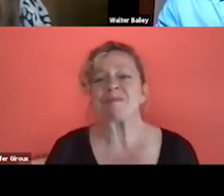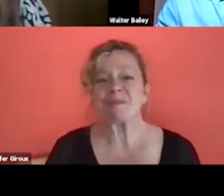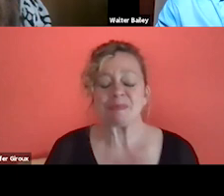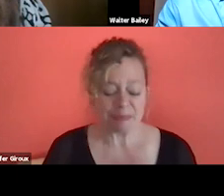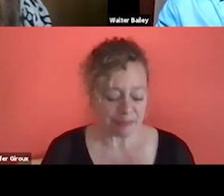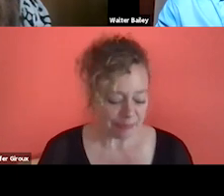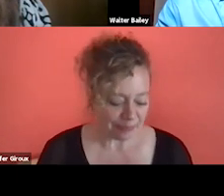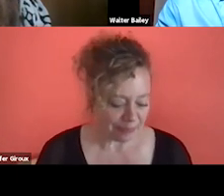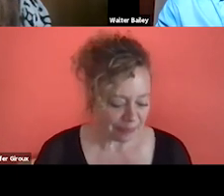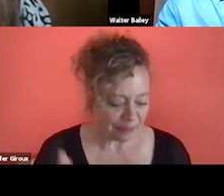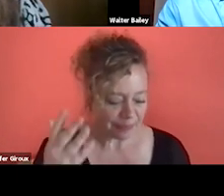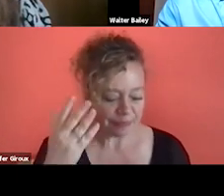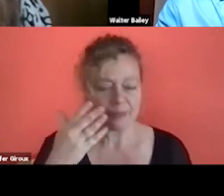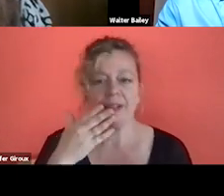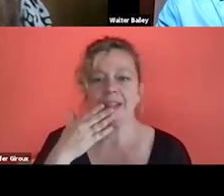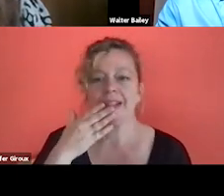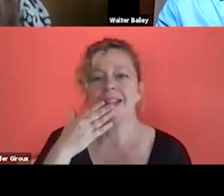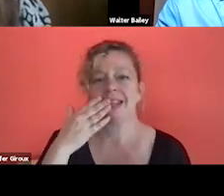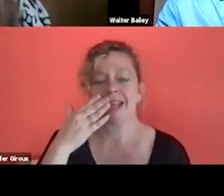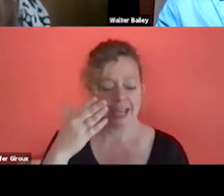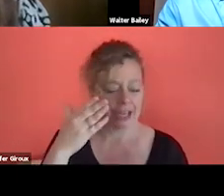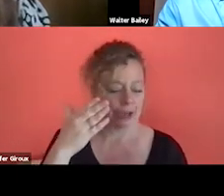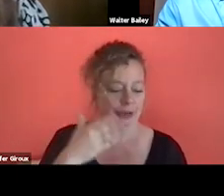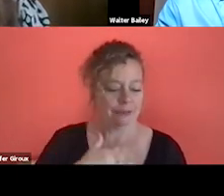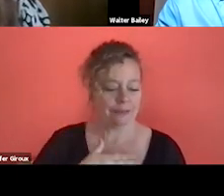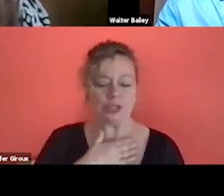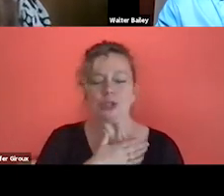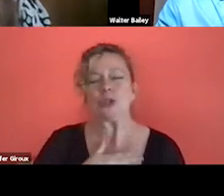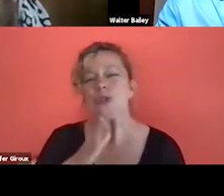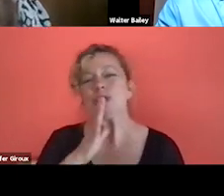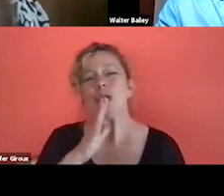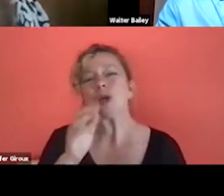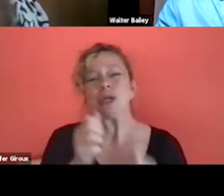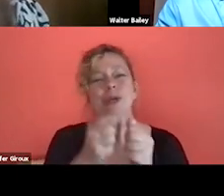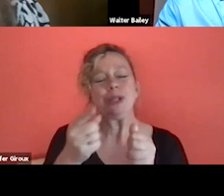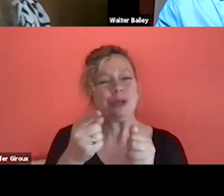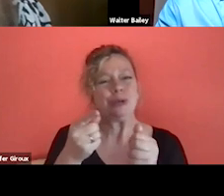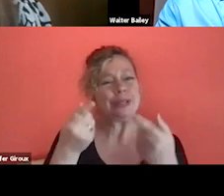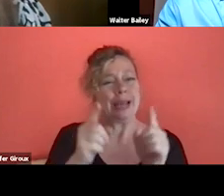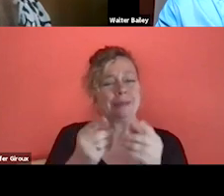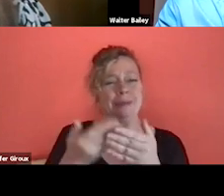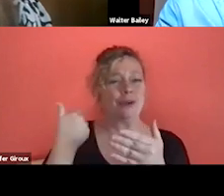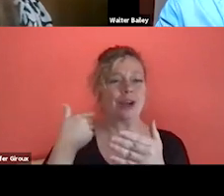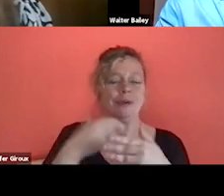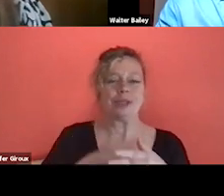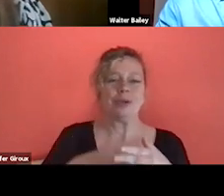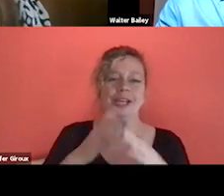Gracias. Walter, he disfrutado mucho hablar contigo y, como acaba de suceder antes, desearía que pudiéramos hablar para siempre.